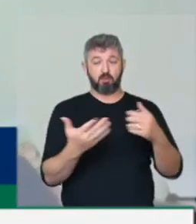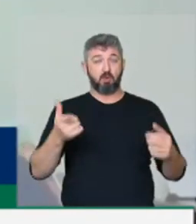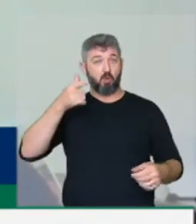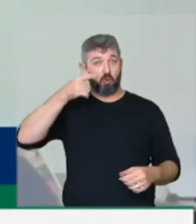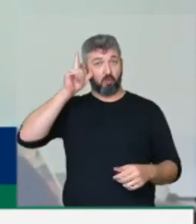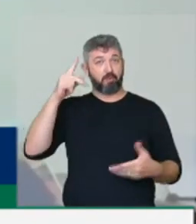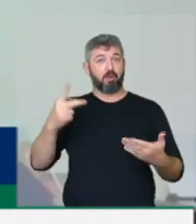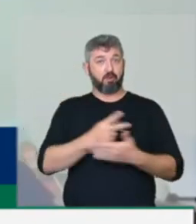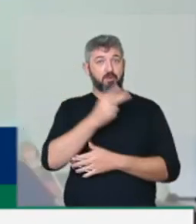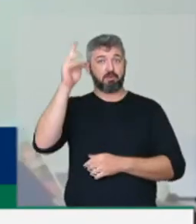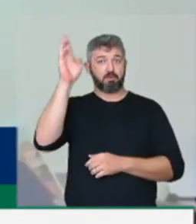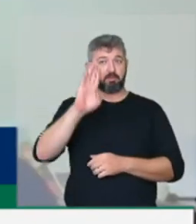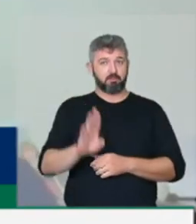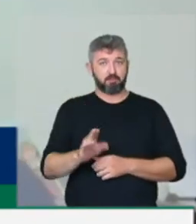DIA DE ONTEM, O BRASIL TRISTEMENTE SUPEROU MAIS UM